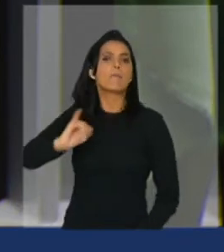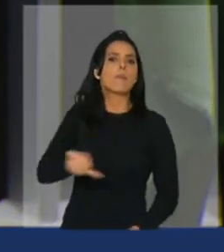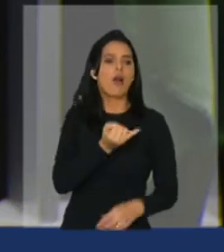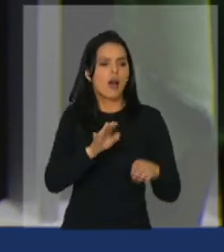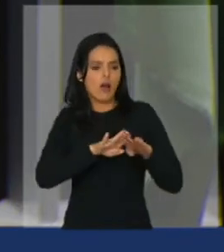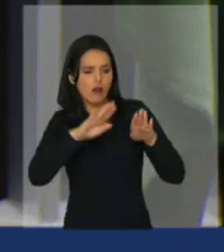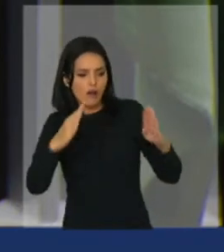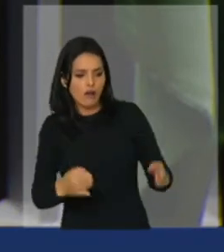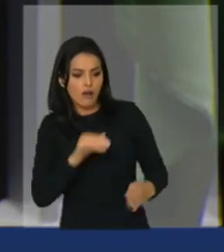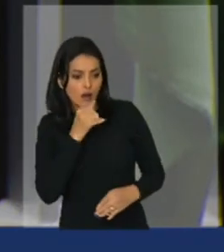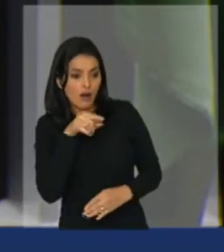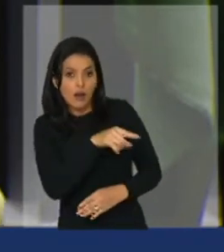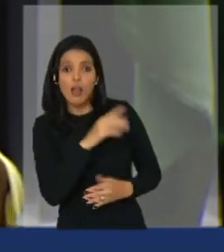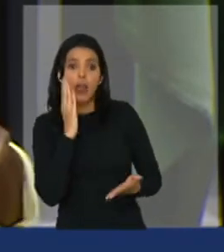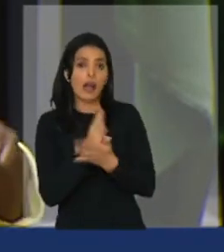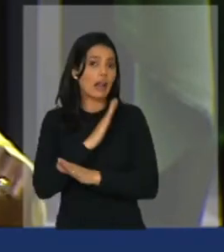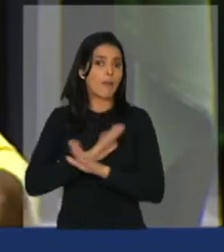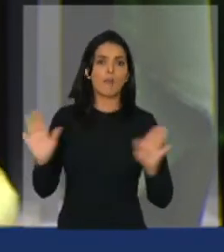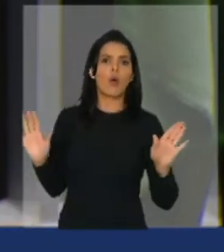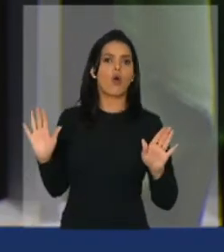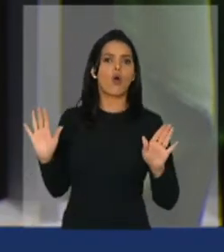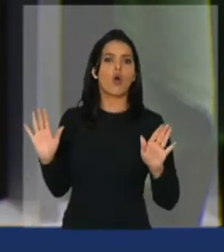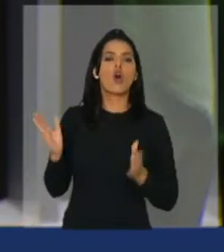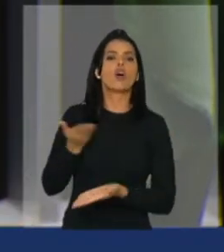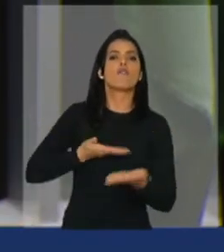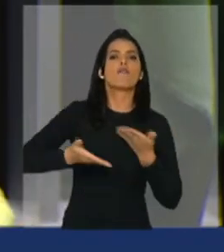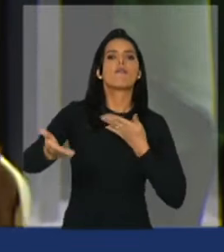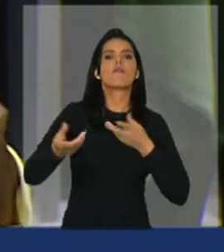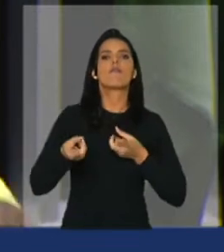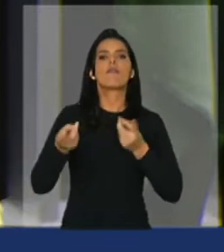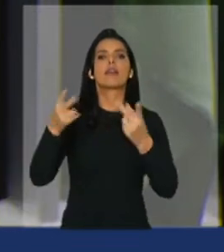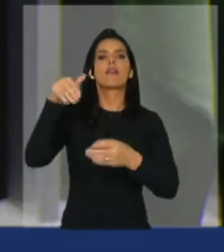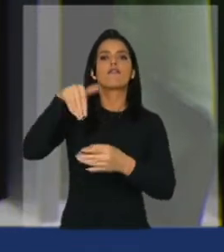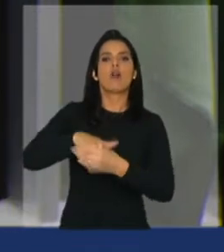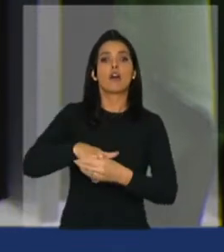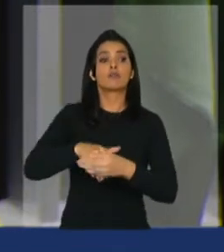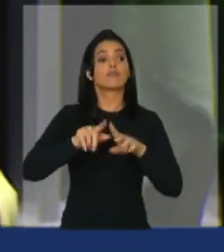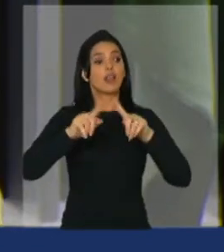ACABAMOS COM ISSO... É PRECISO QUE ESTE GOVERNO GOVERNO. [INTERMITÊNCIA DE